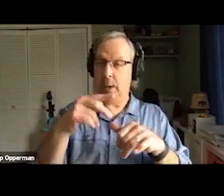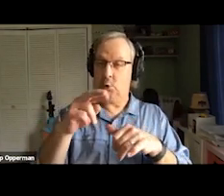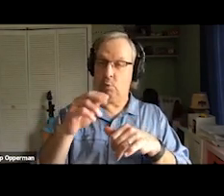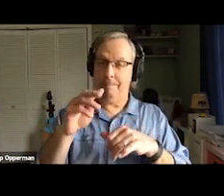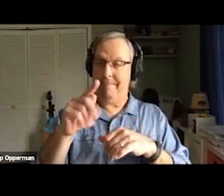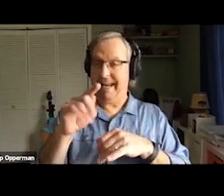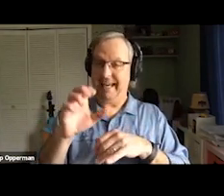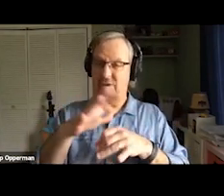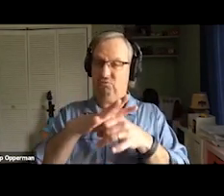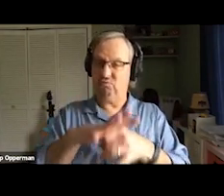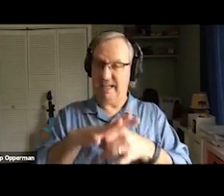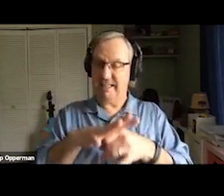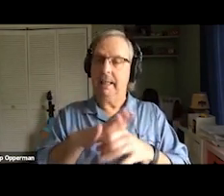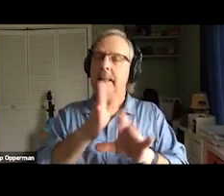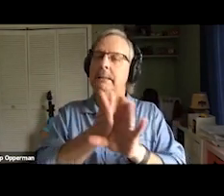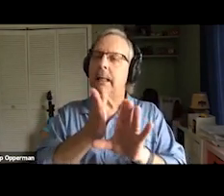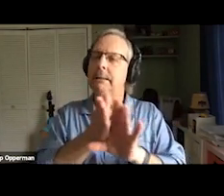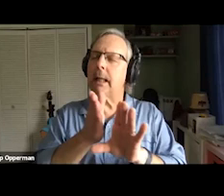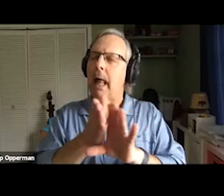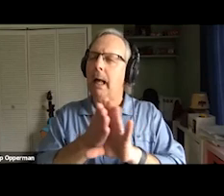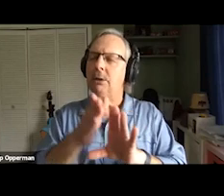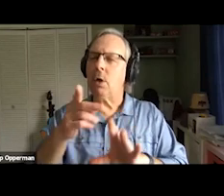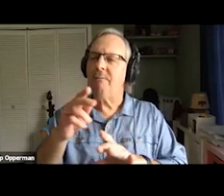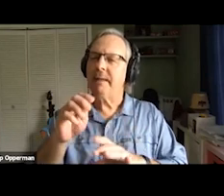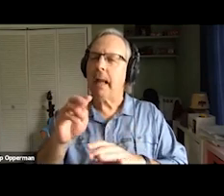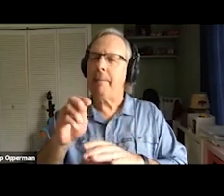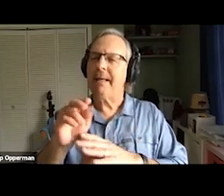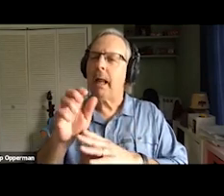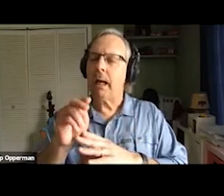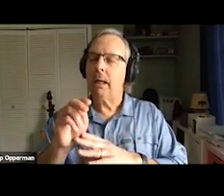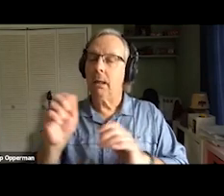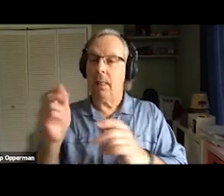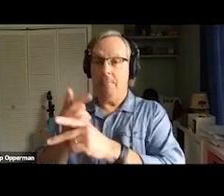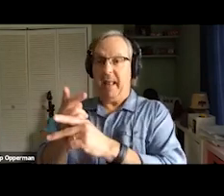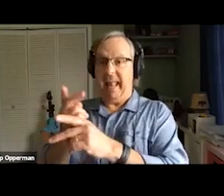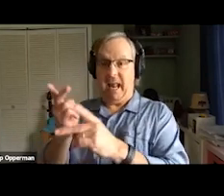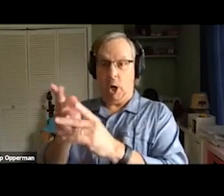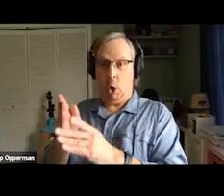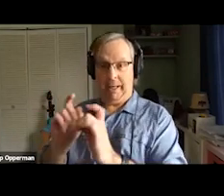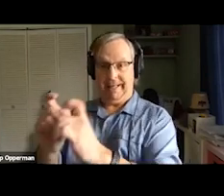este es un fenómeno psicológico en el que el cuidador, todos nosotros como personas que trabajamos en el campo,